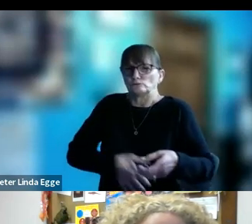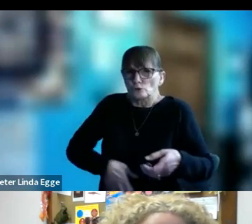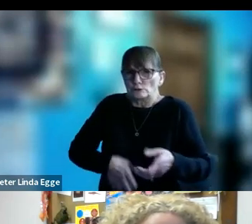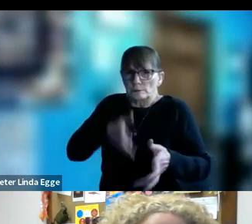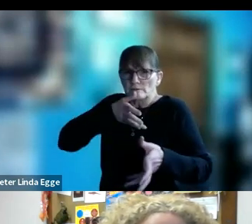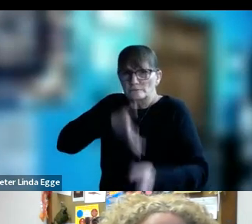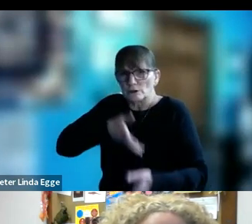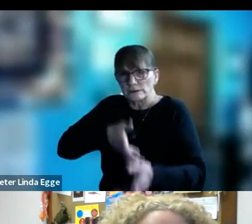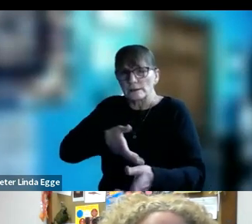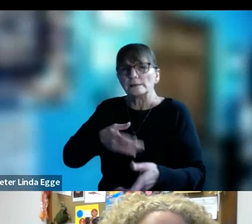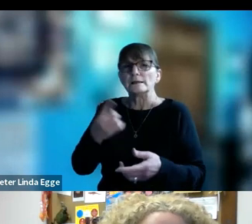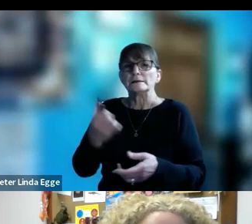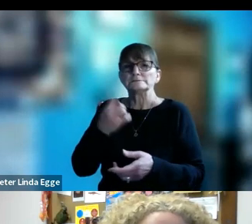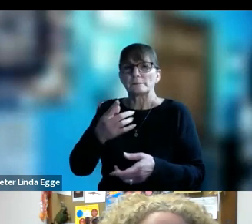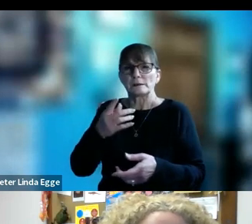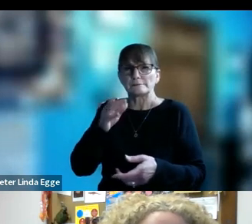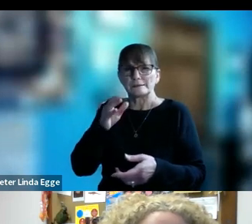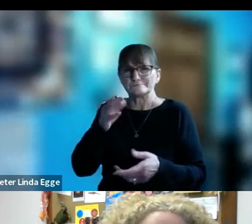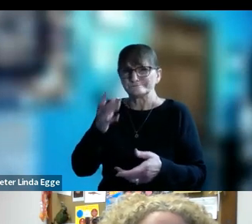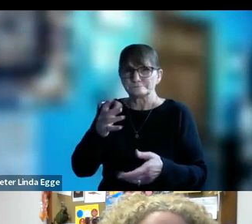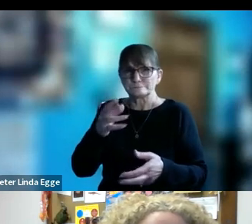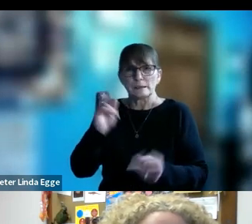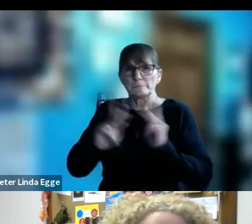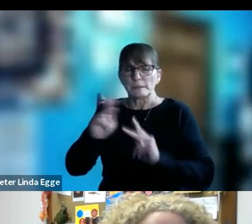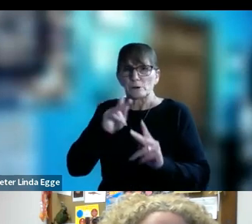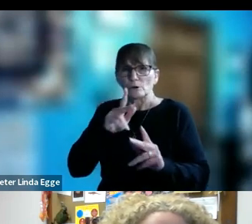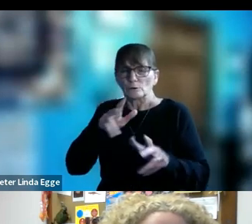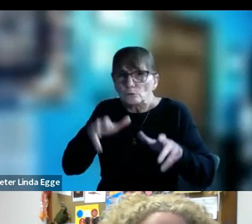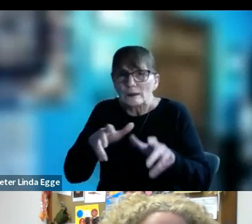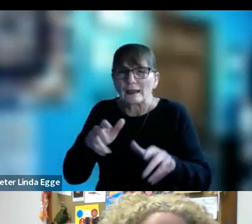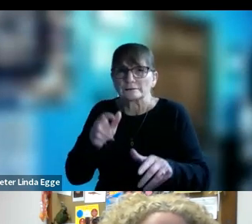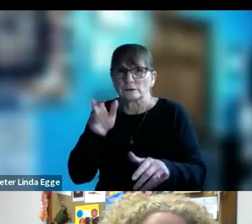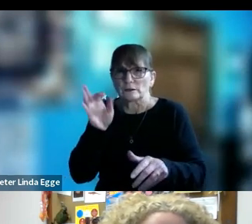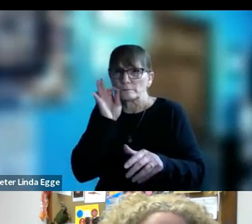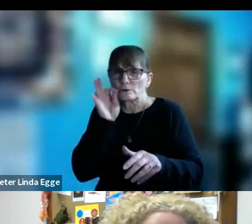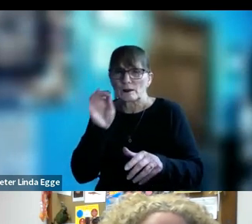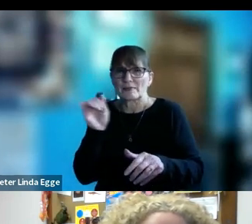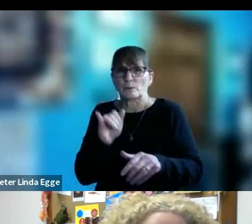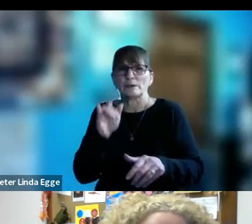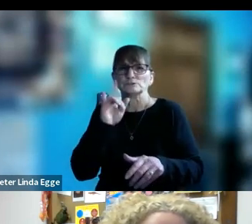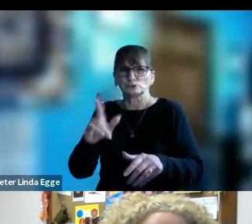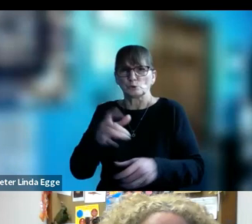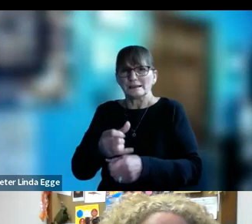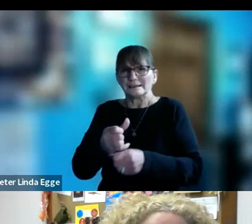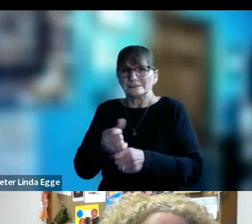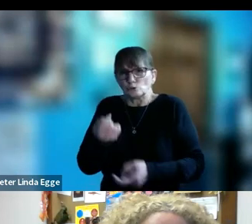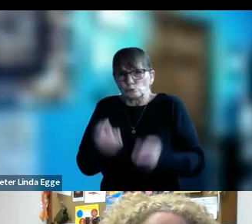Algunas personas reaccionan a la marihuana de esa forma, pero luego habrá gente que intente usarla para superar eso pero en realidad es como causar...